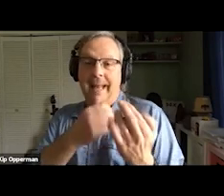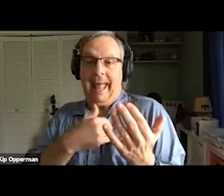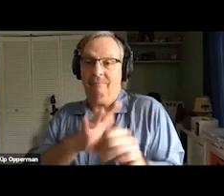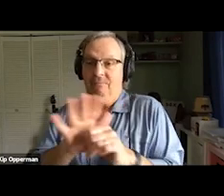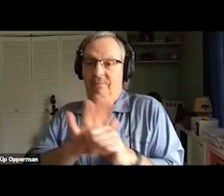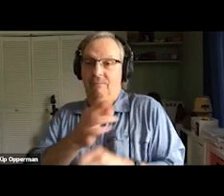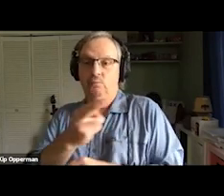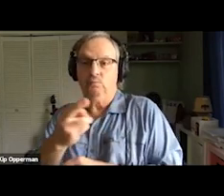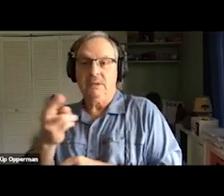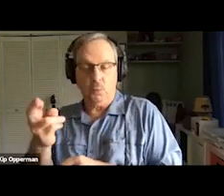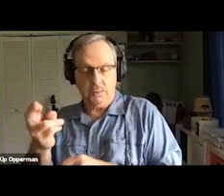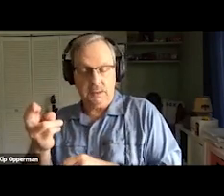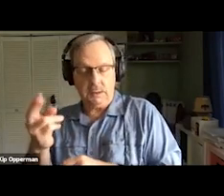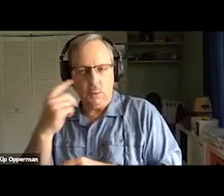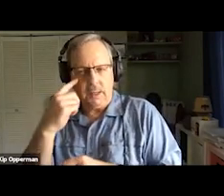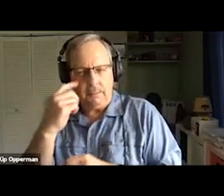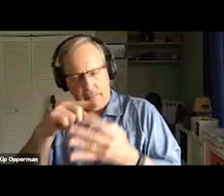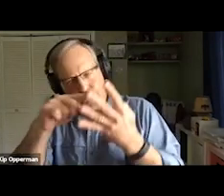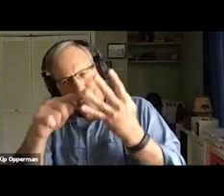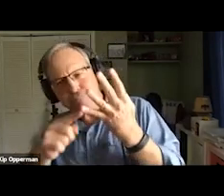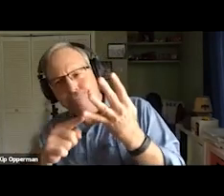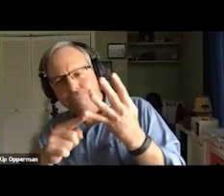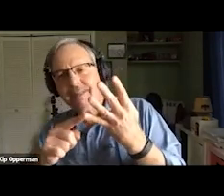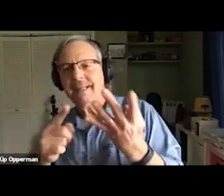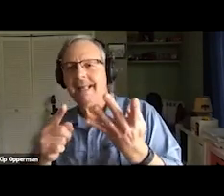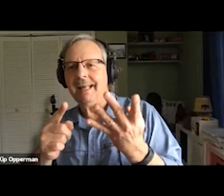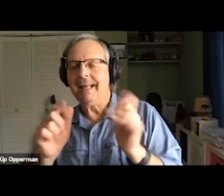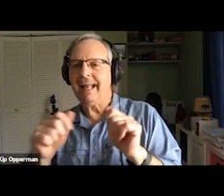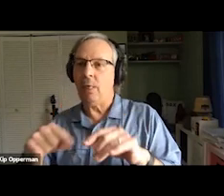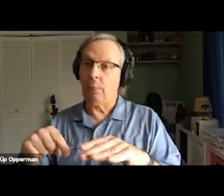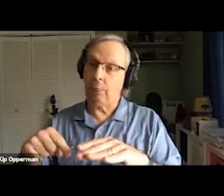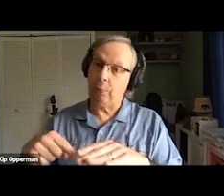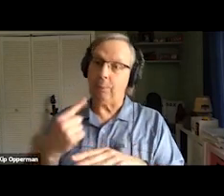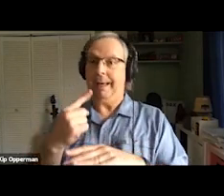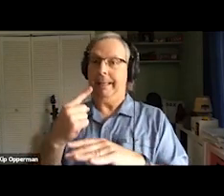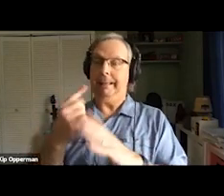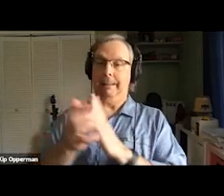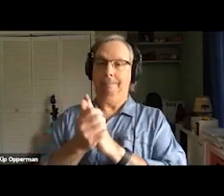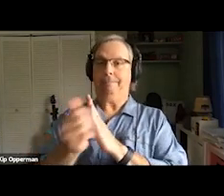Entonces, pensando en todas estas cosas potenciales que realmente amenazan la capacidad de sentirse bien